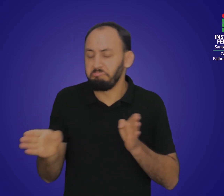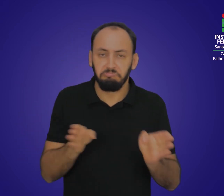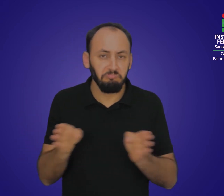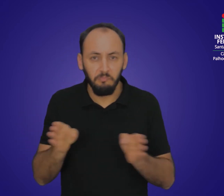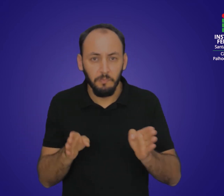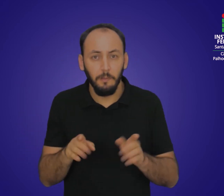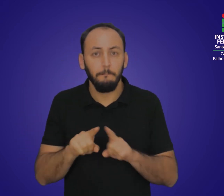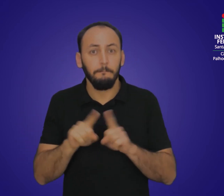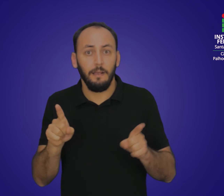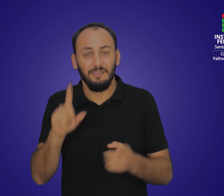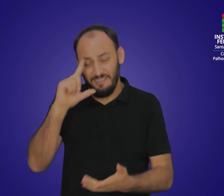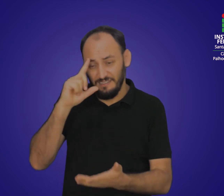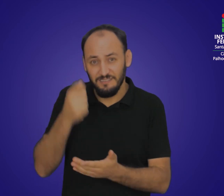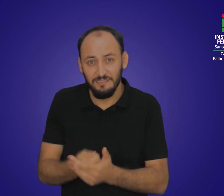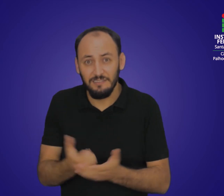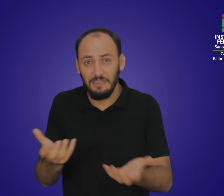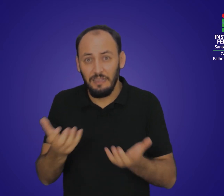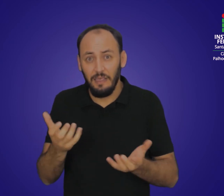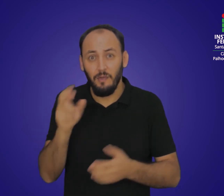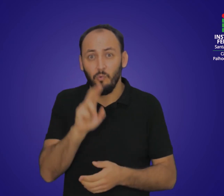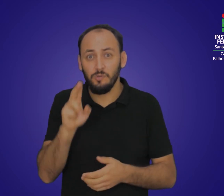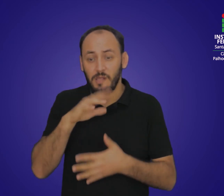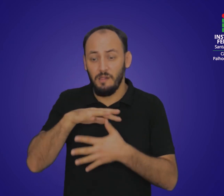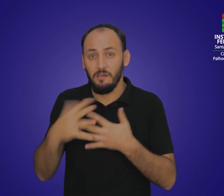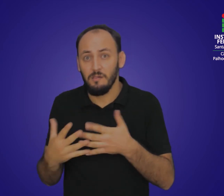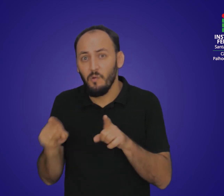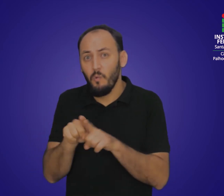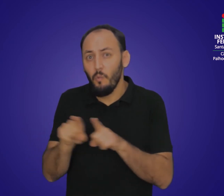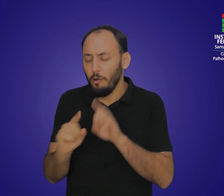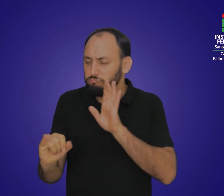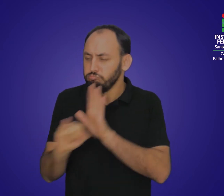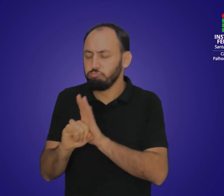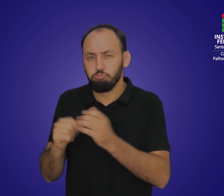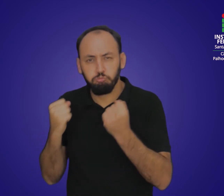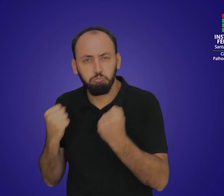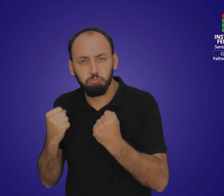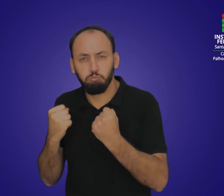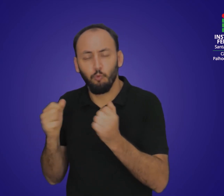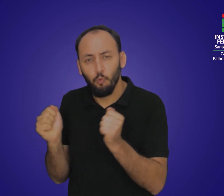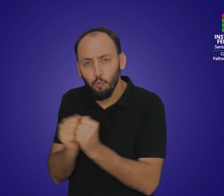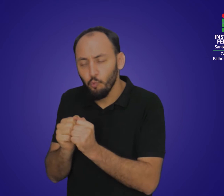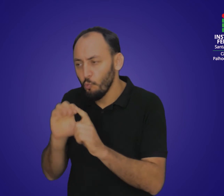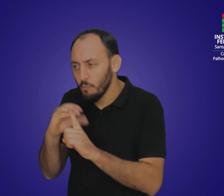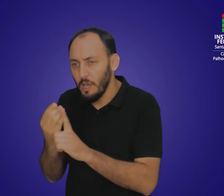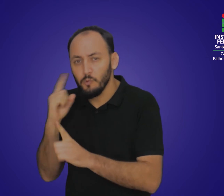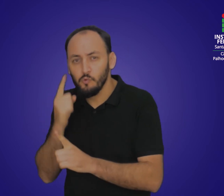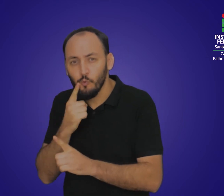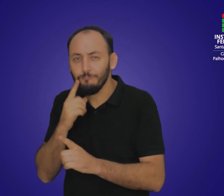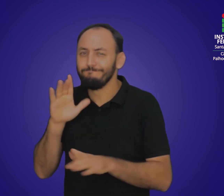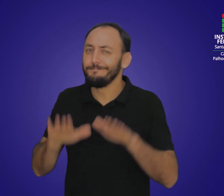Ele transita entre as duas e decide se prefere usar a Libras e lutar pela comunidade surda.